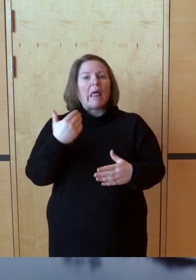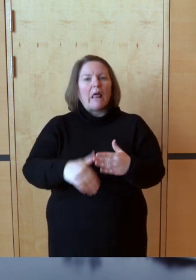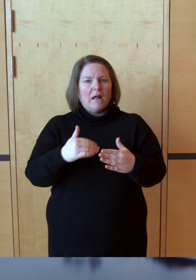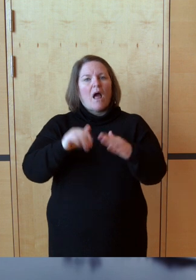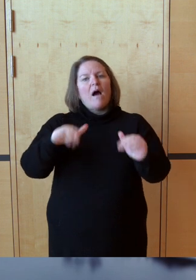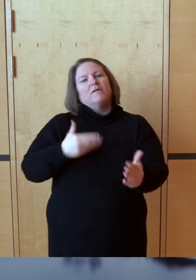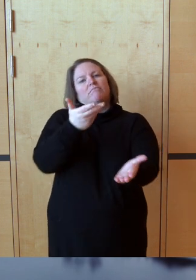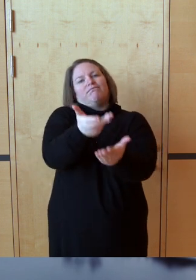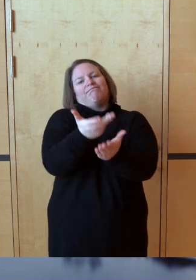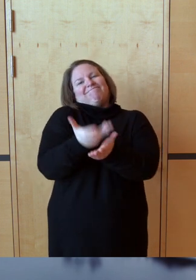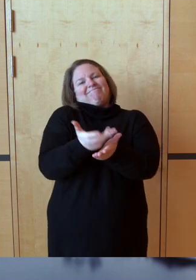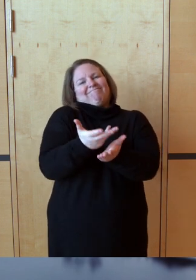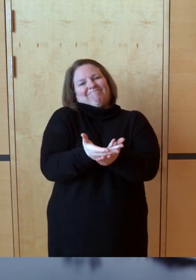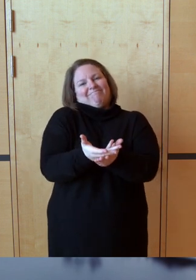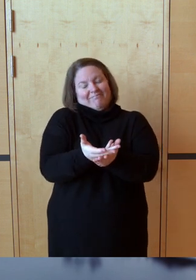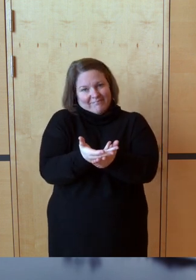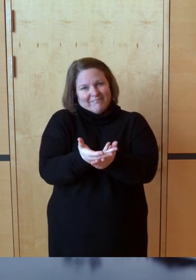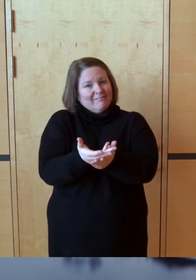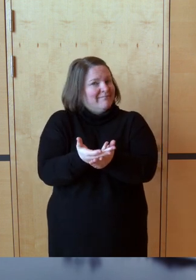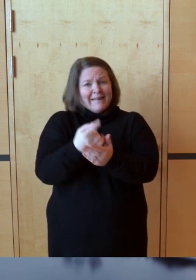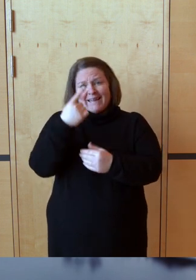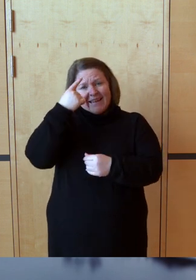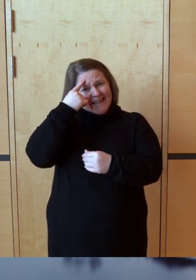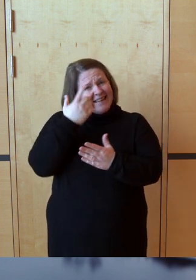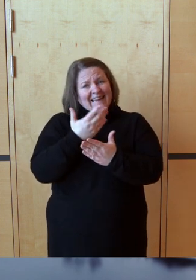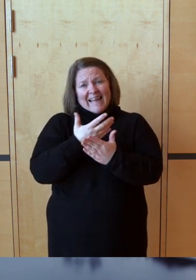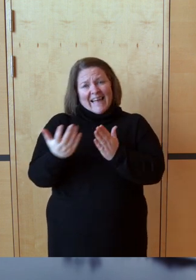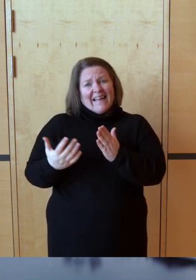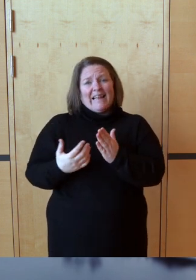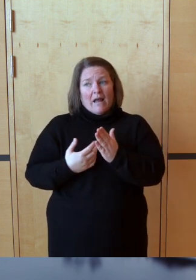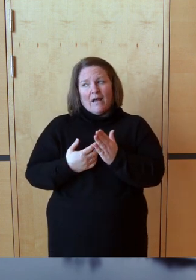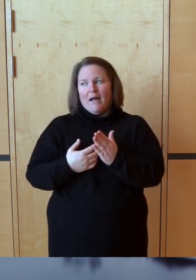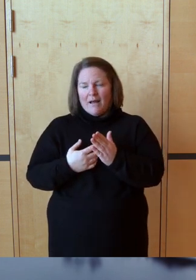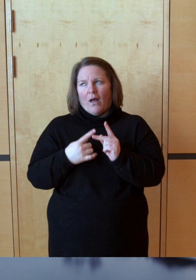Jag tänker inte Fortsätta låta som någon skiva utan